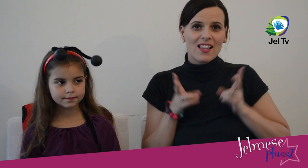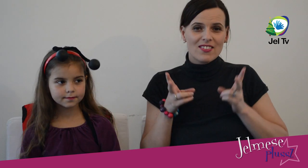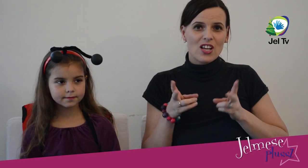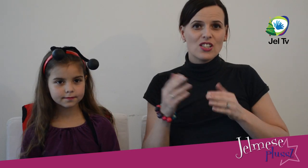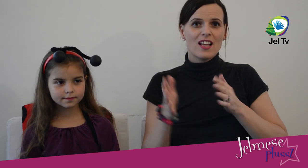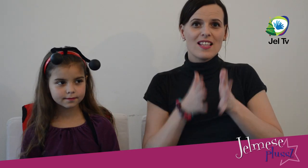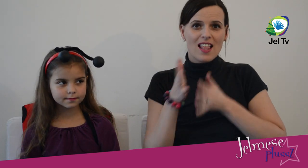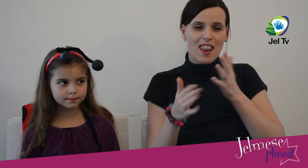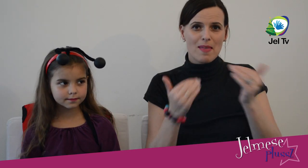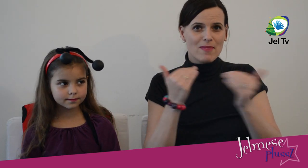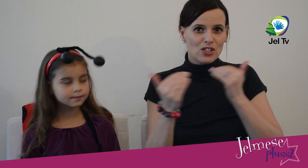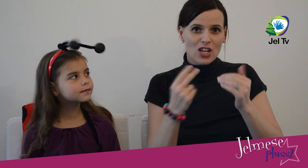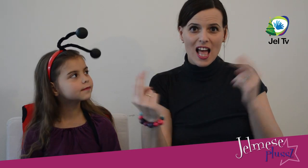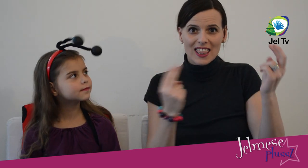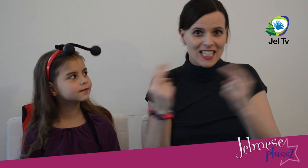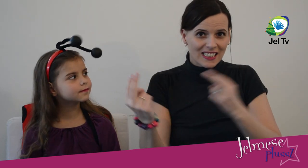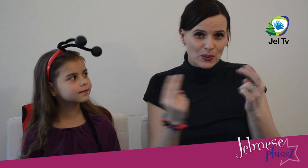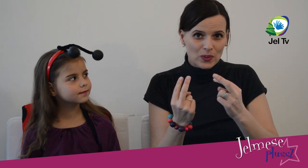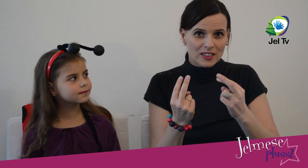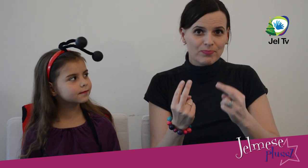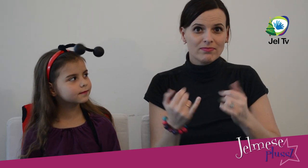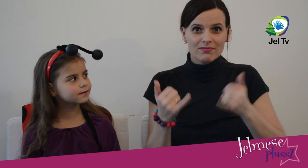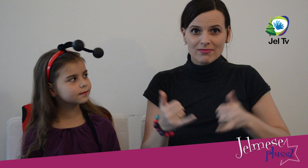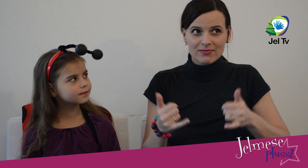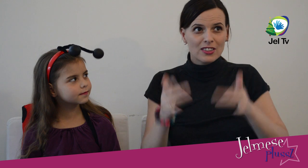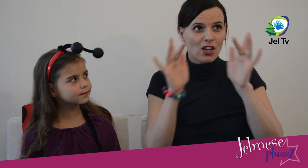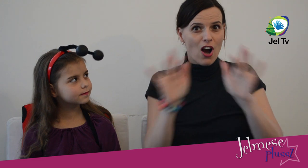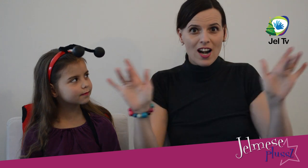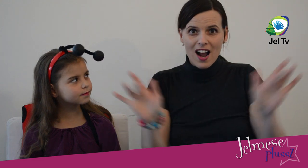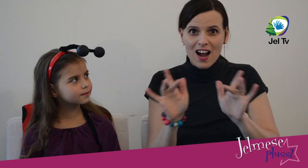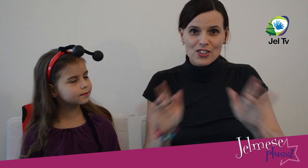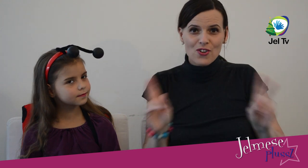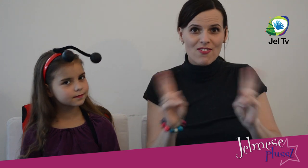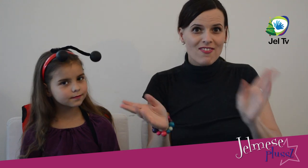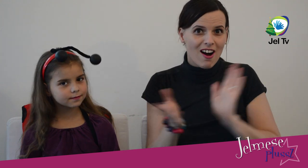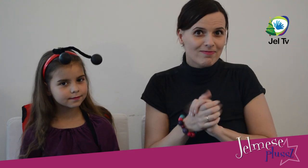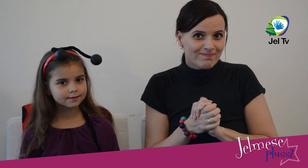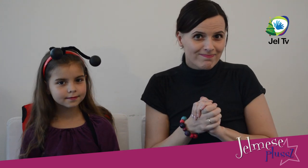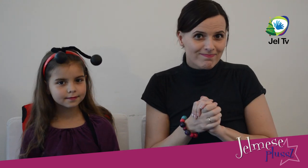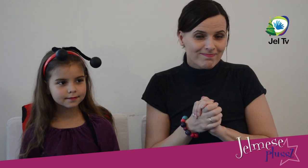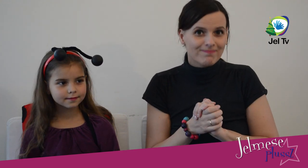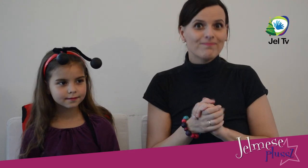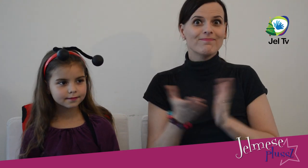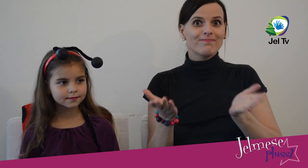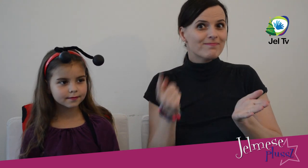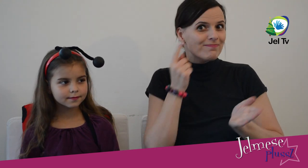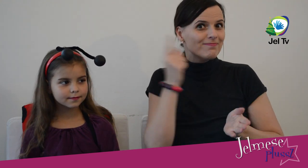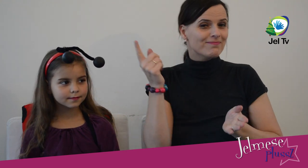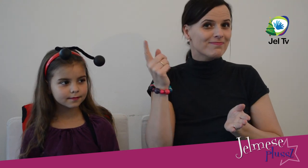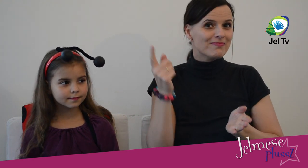Kedves Jelmese nézők! Most karácsony van.